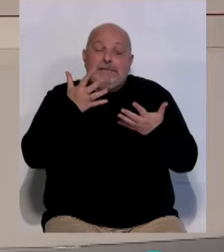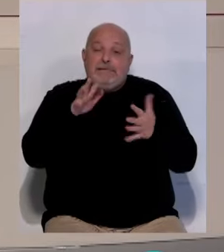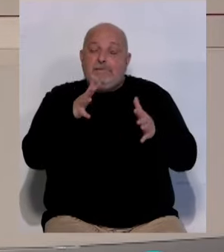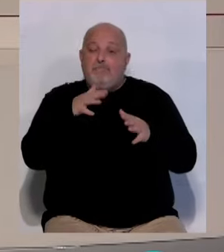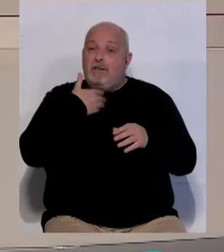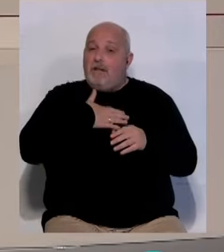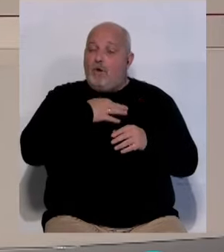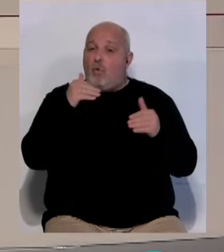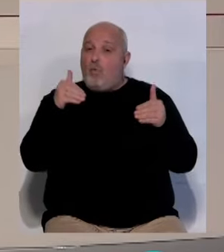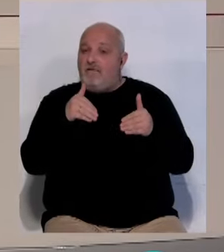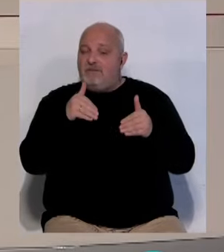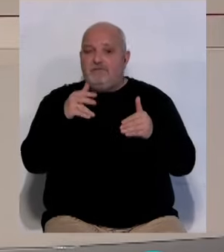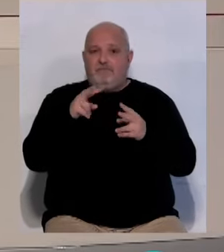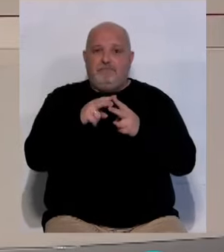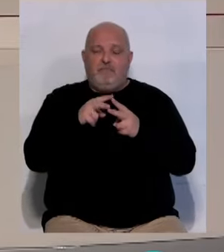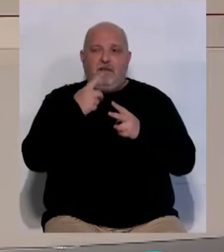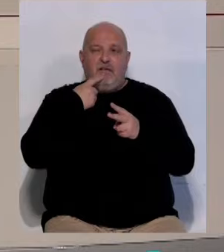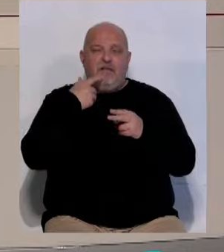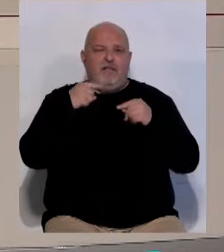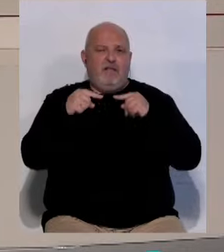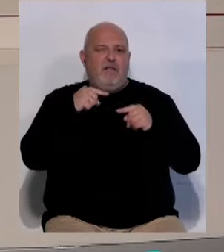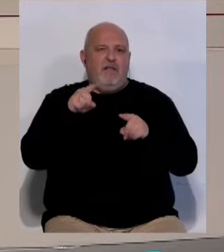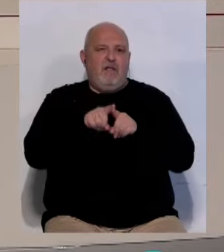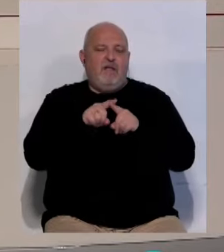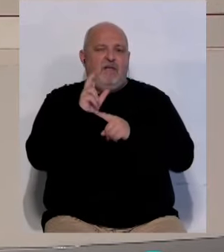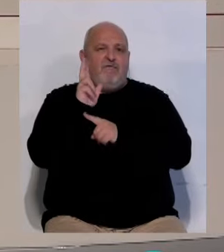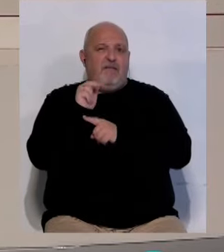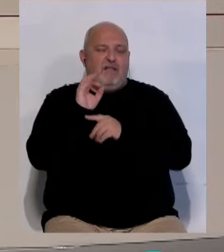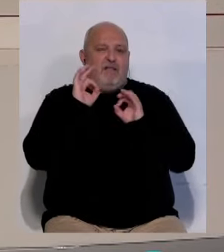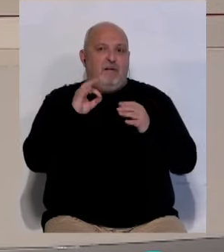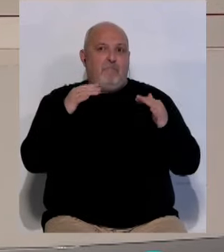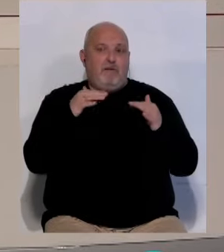mañana el jueves que también habla el el Míster teniendo en cuenta que el viernes es el partido